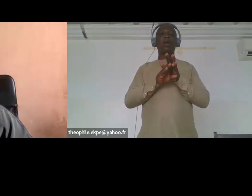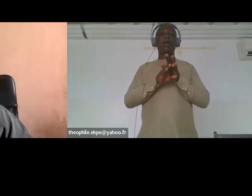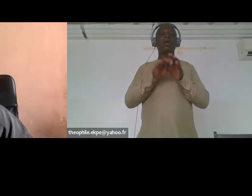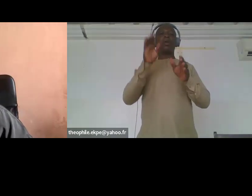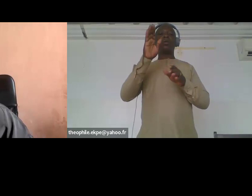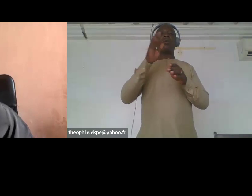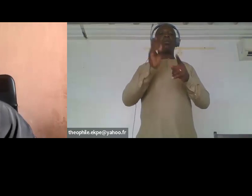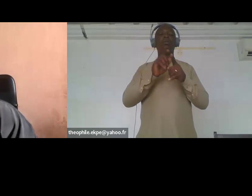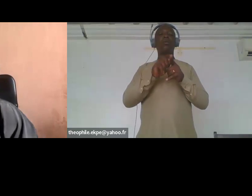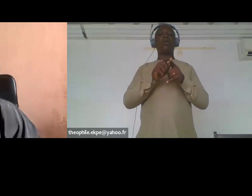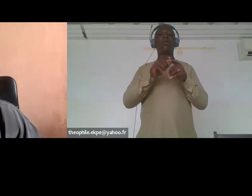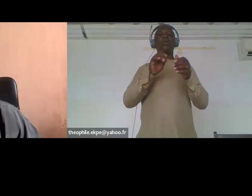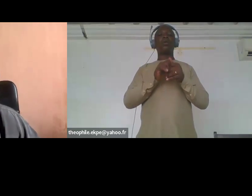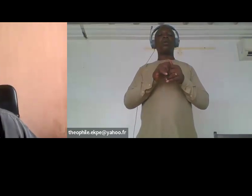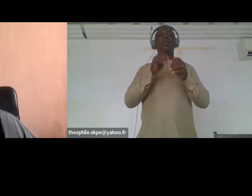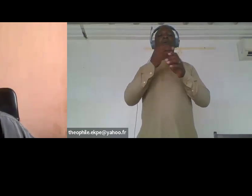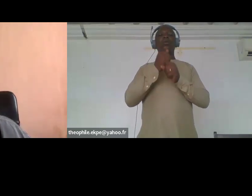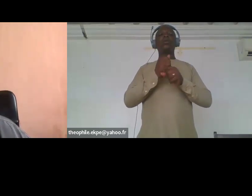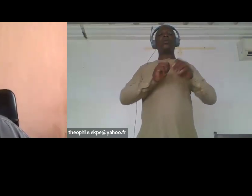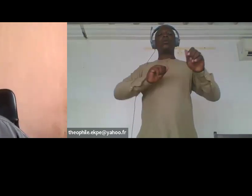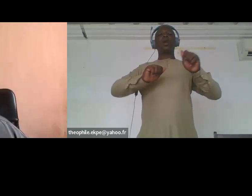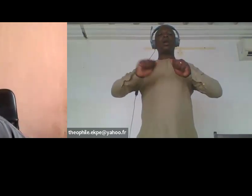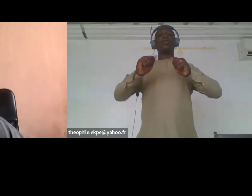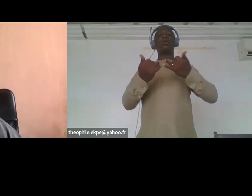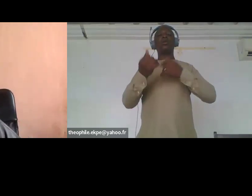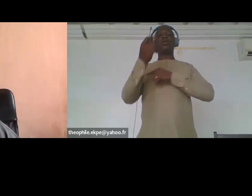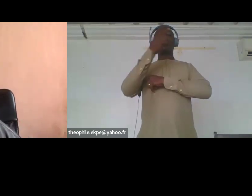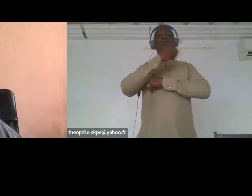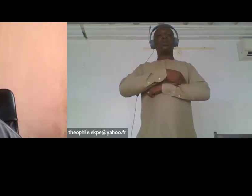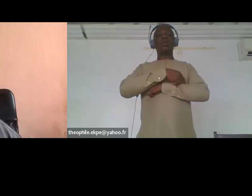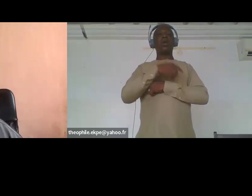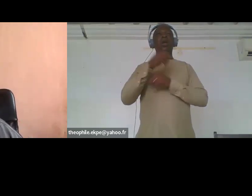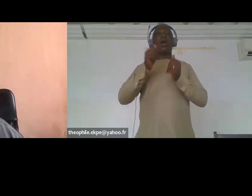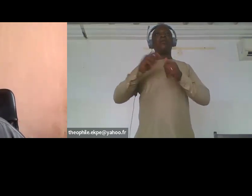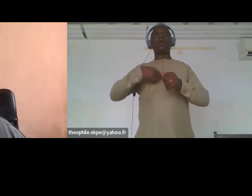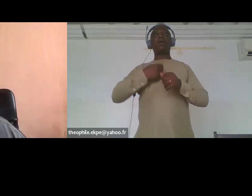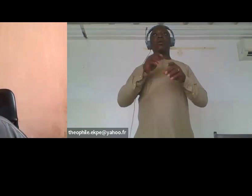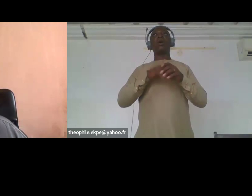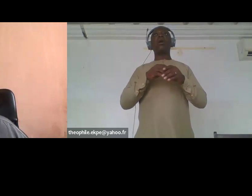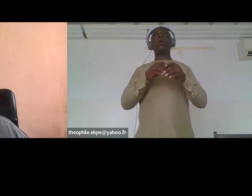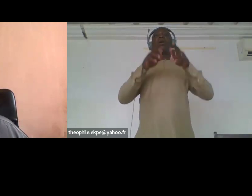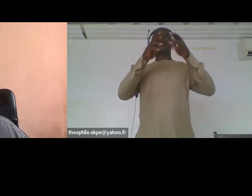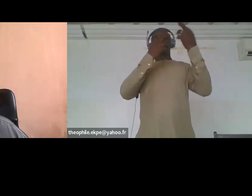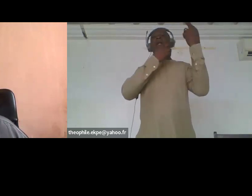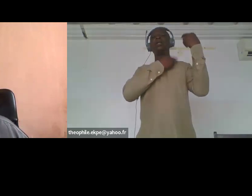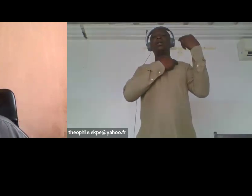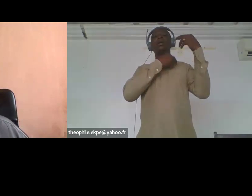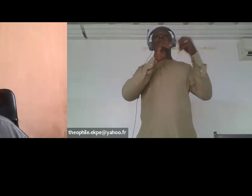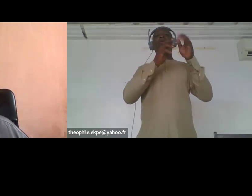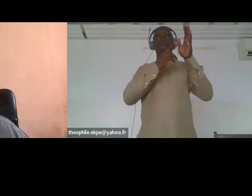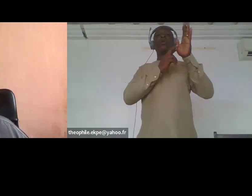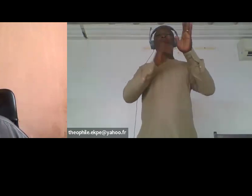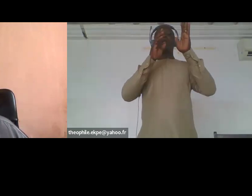es tu agis aujourd'hui euh avec nous en qualité de représentante de